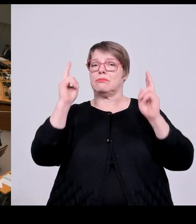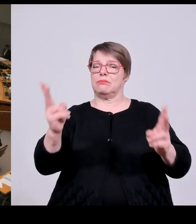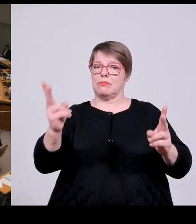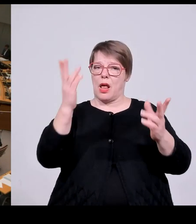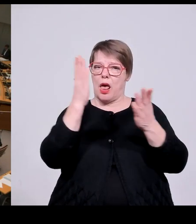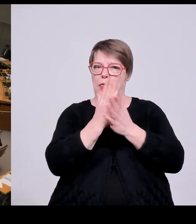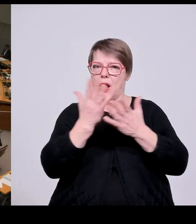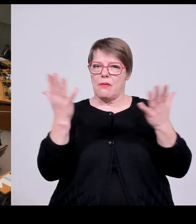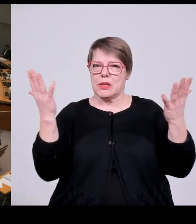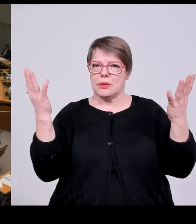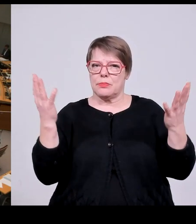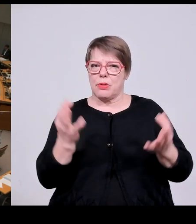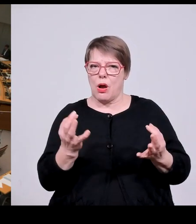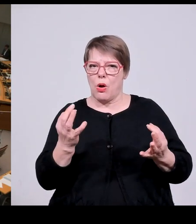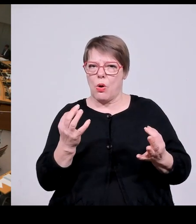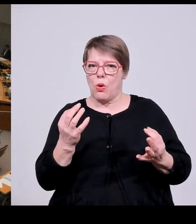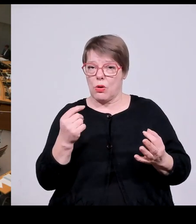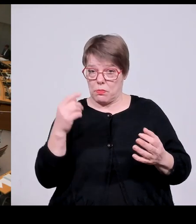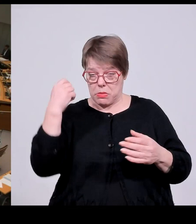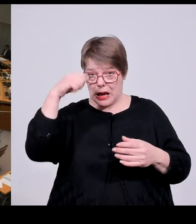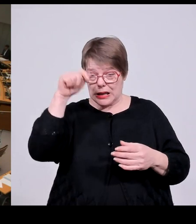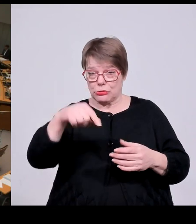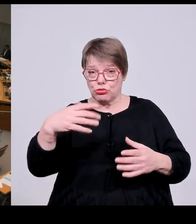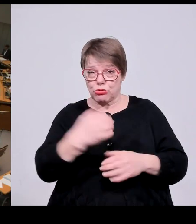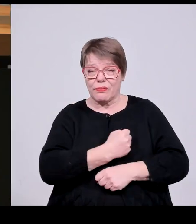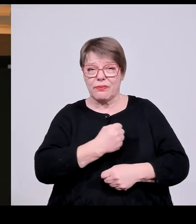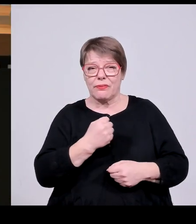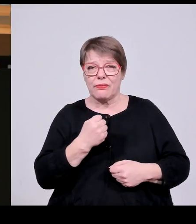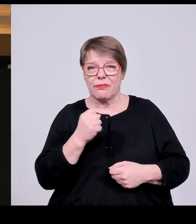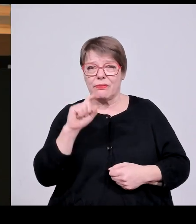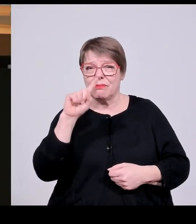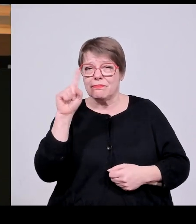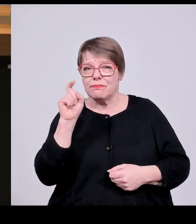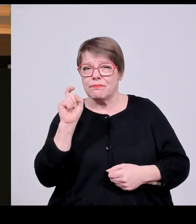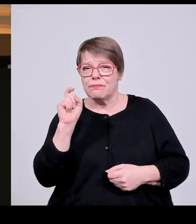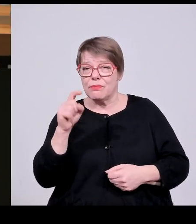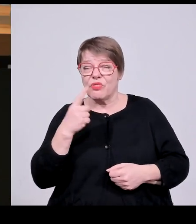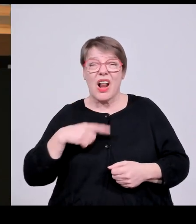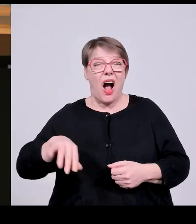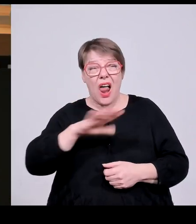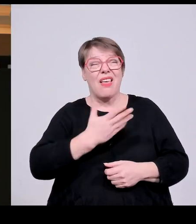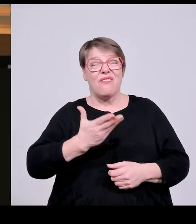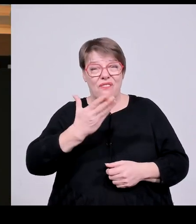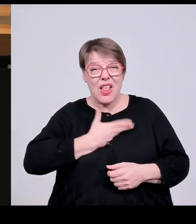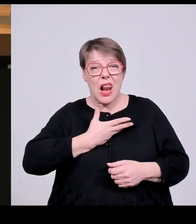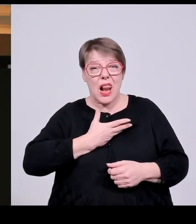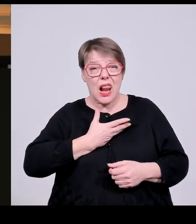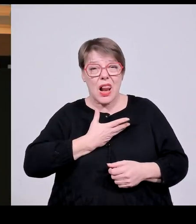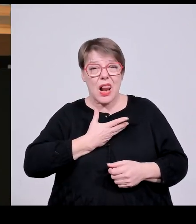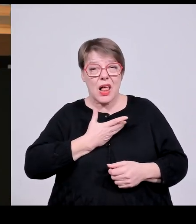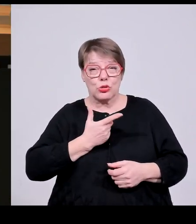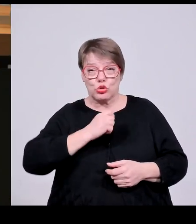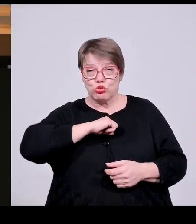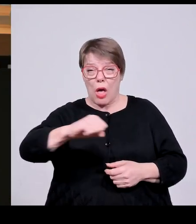geht doch nicht so ganz aus, müssen wir mal gucken. Ich glaube, dass wir mehr können.